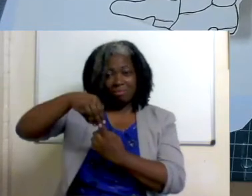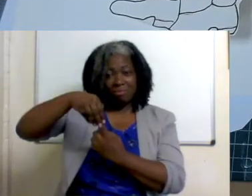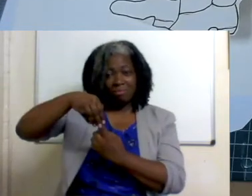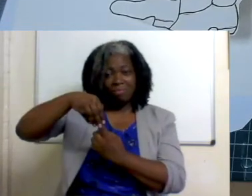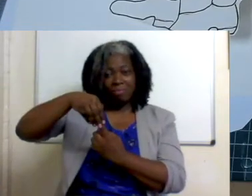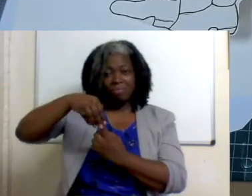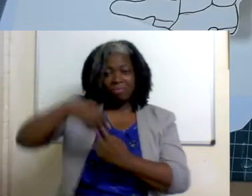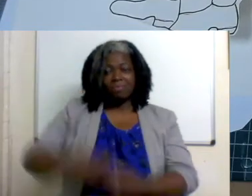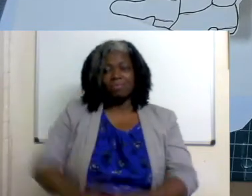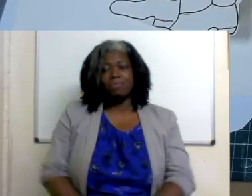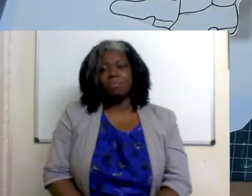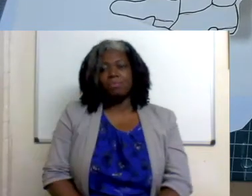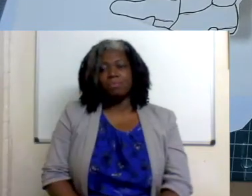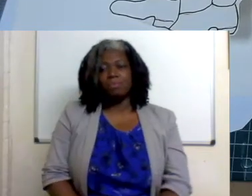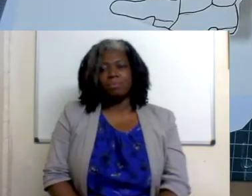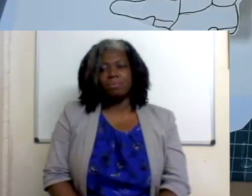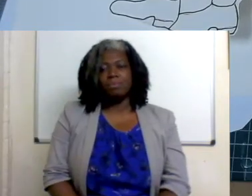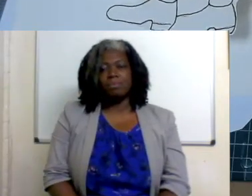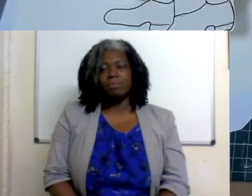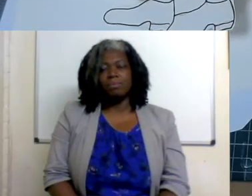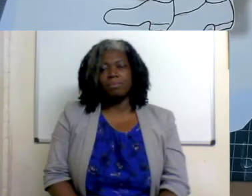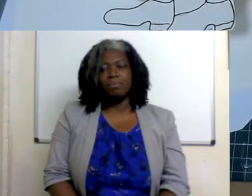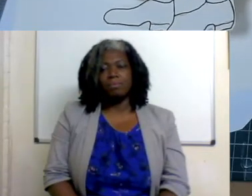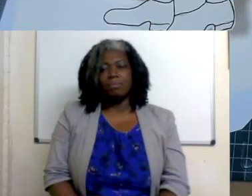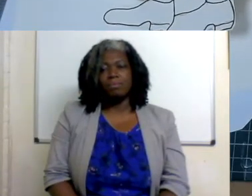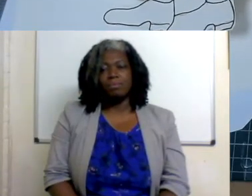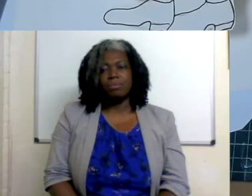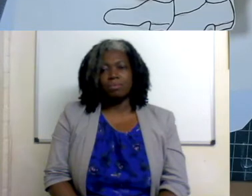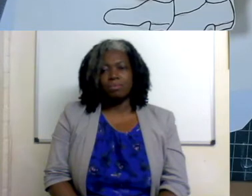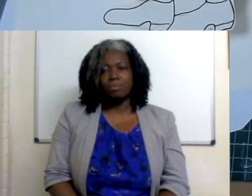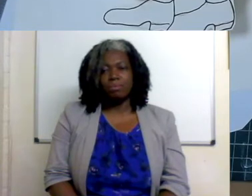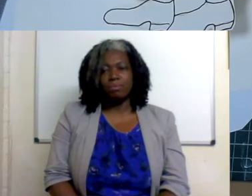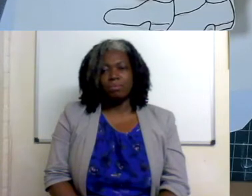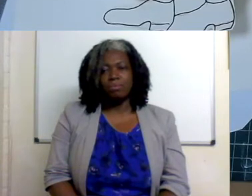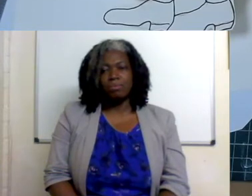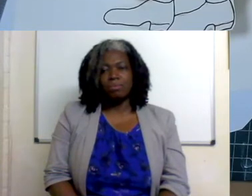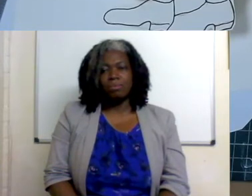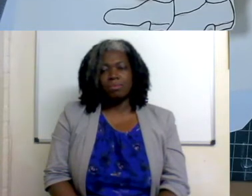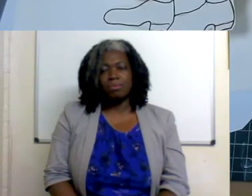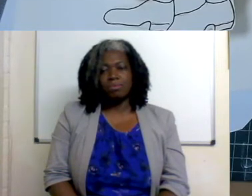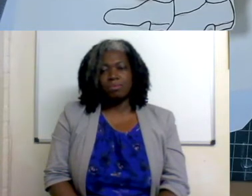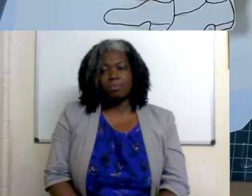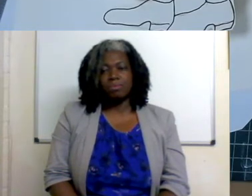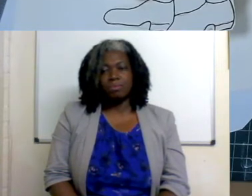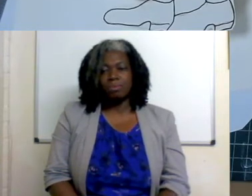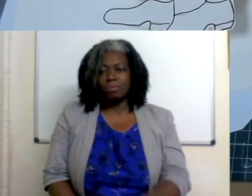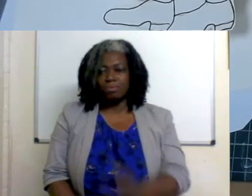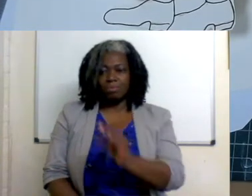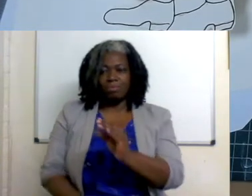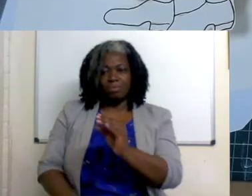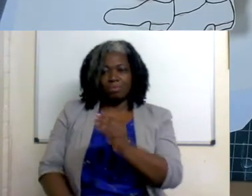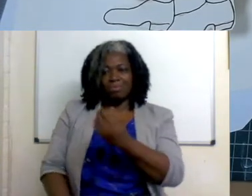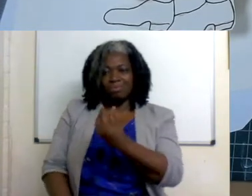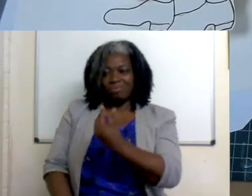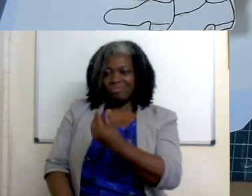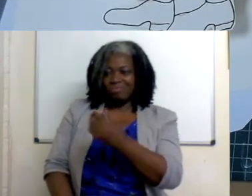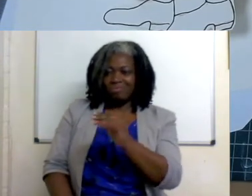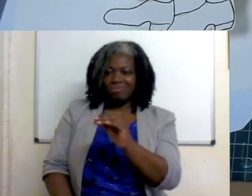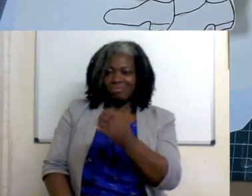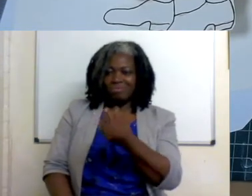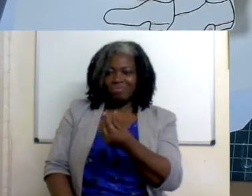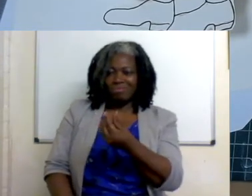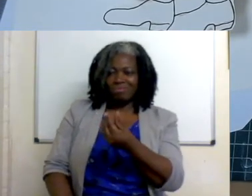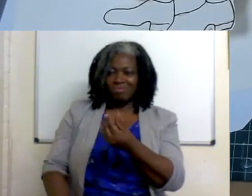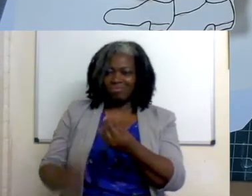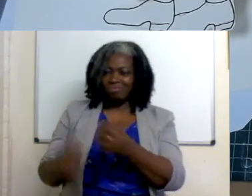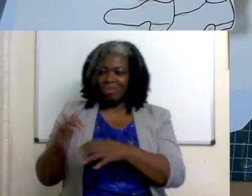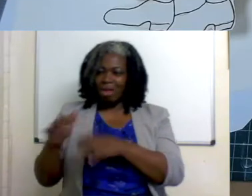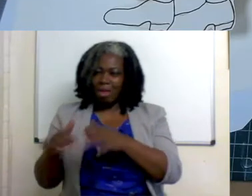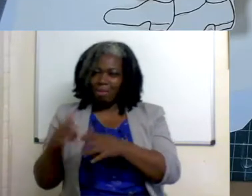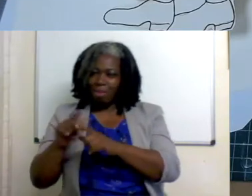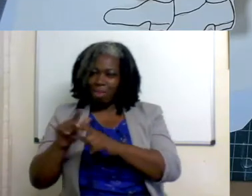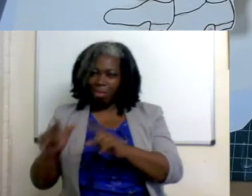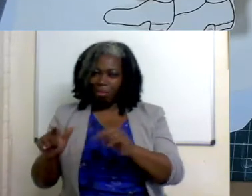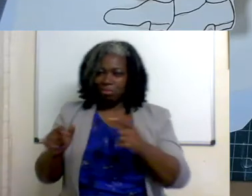vrch, takto, a to nam pomuze ukazat obe casti. Musime to drzet,